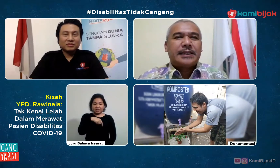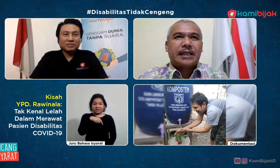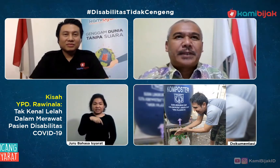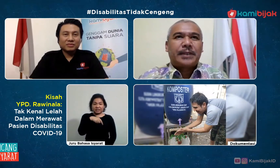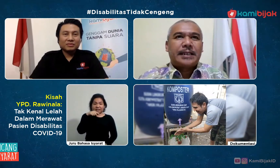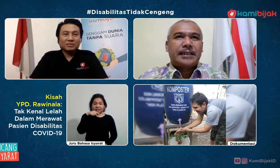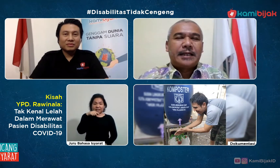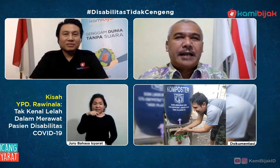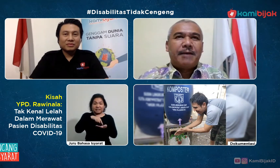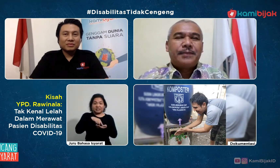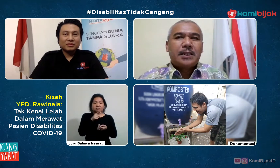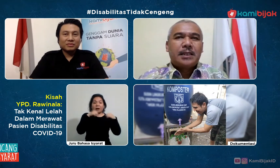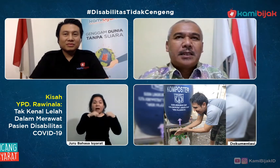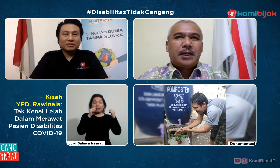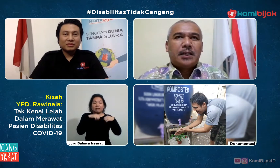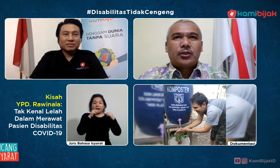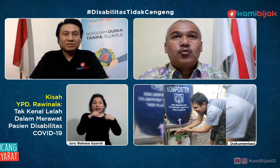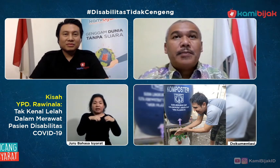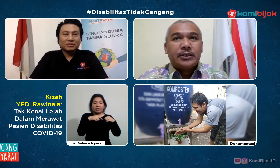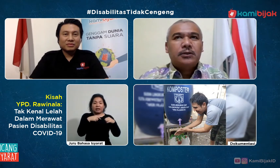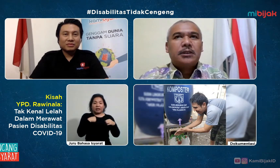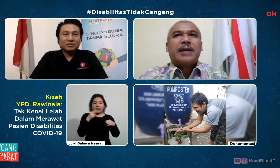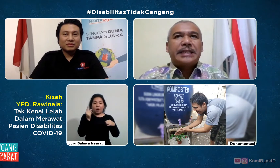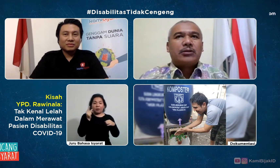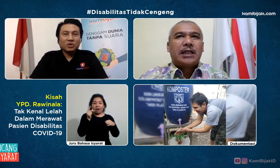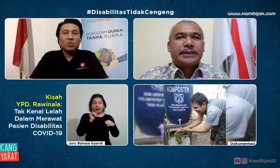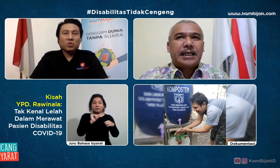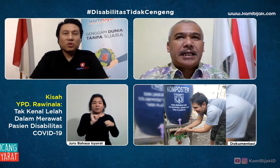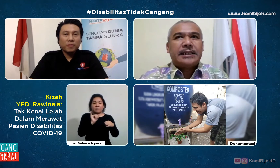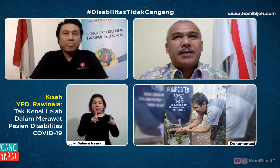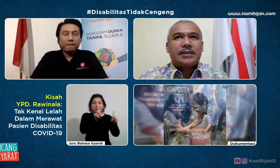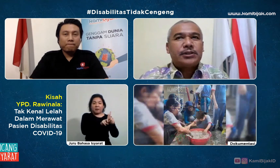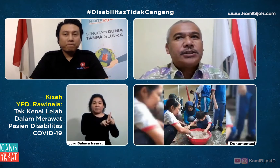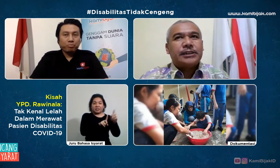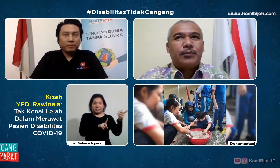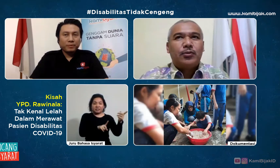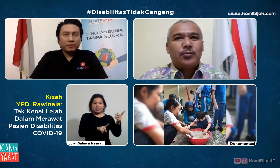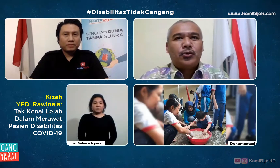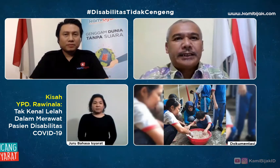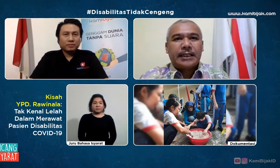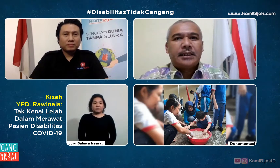Bima yang ditetapkan adalah 2 minggu tapi kalau dalam perjalanannya masih kondisinya belum memungkinkan